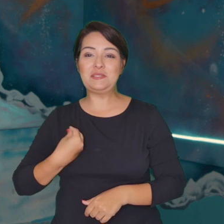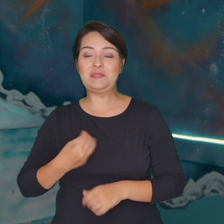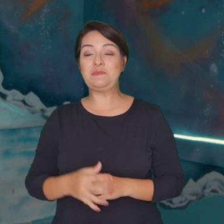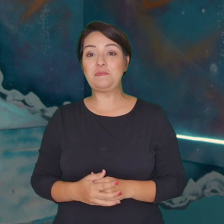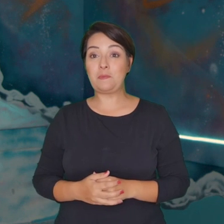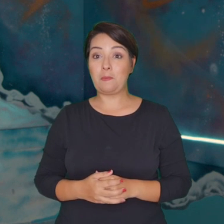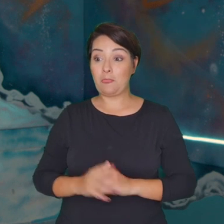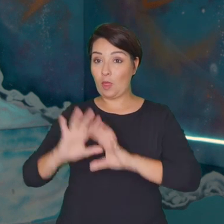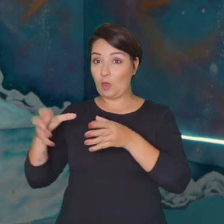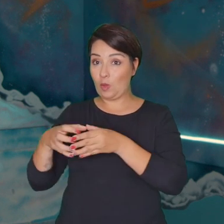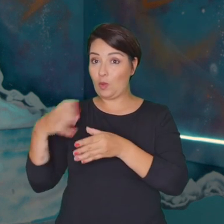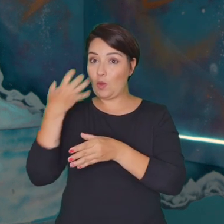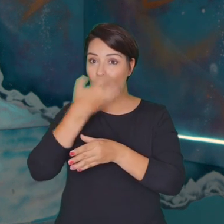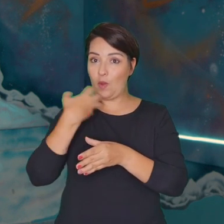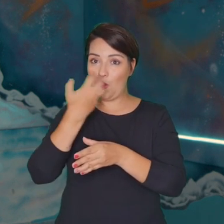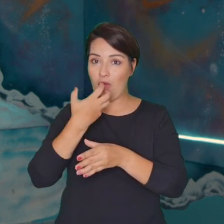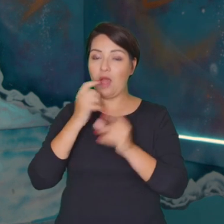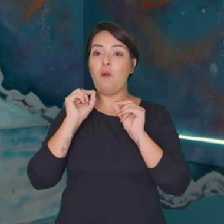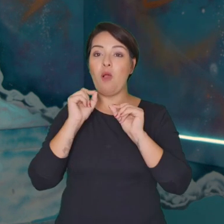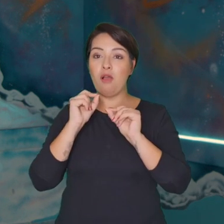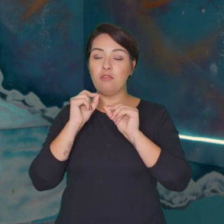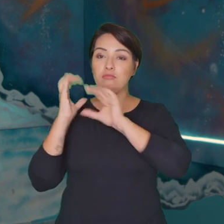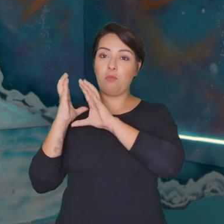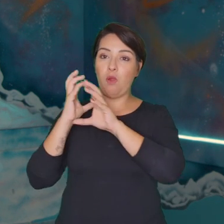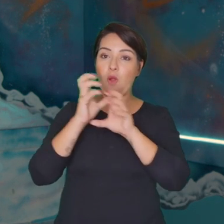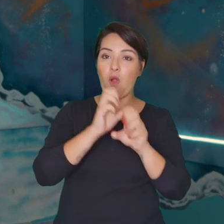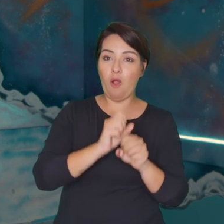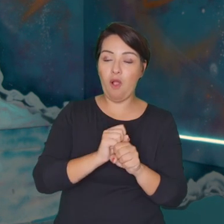O coral é a soma de vozes masculinas e femininas,